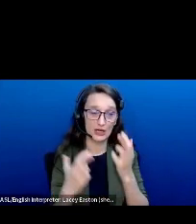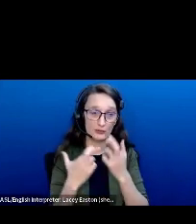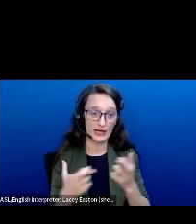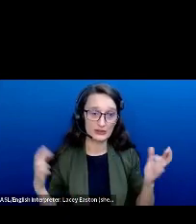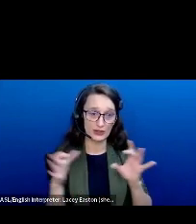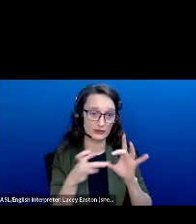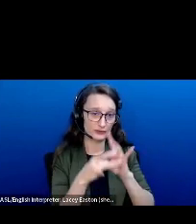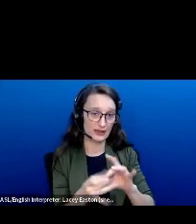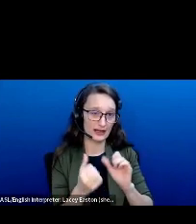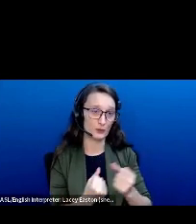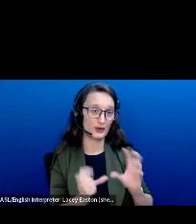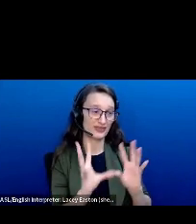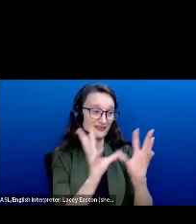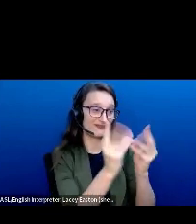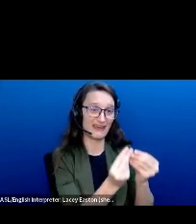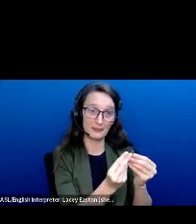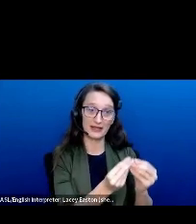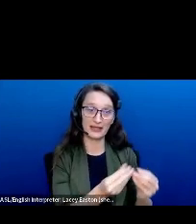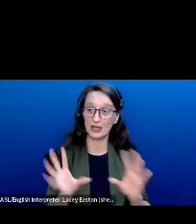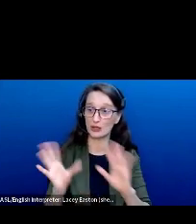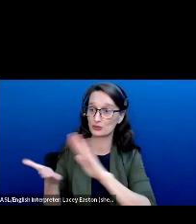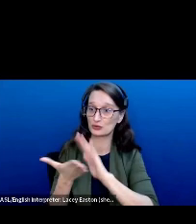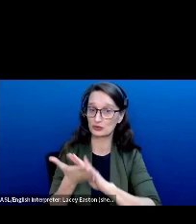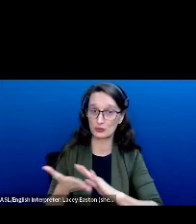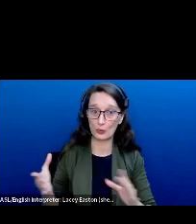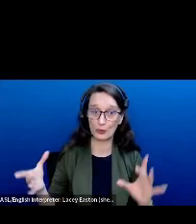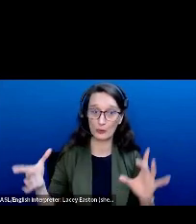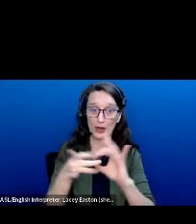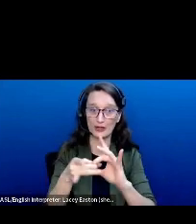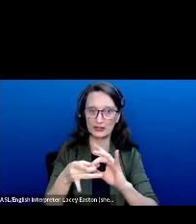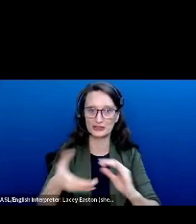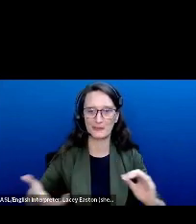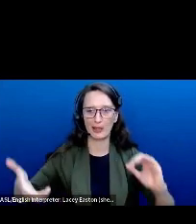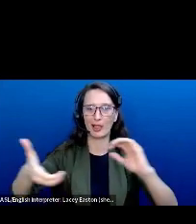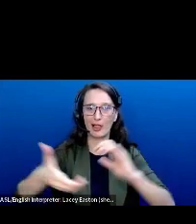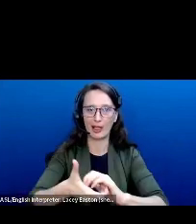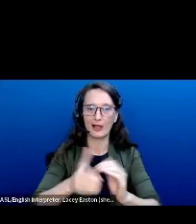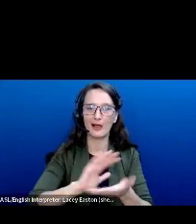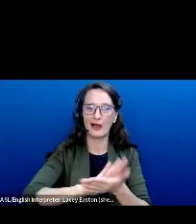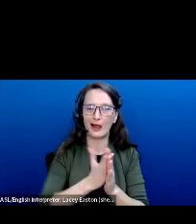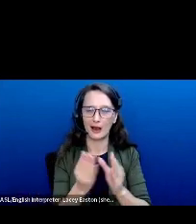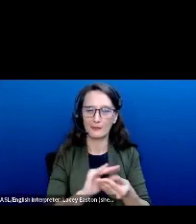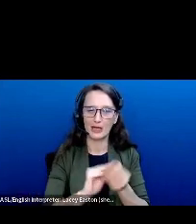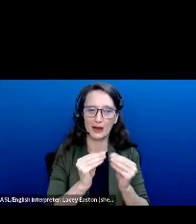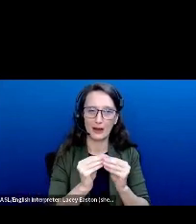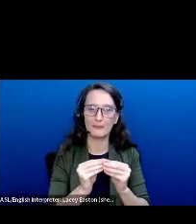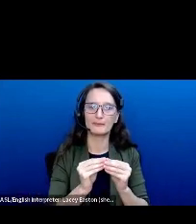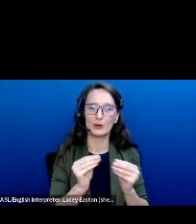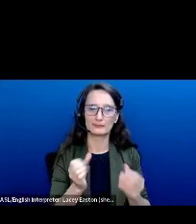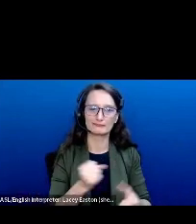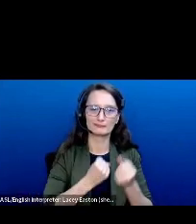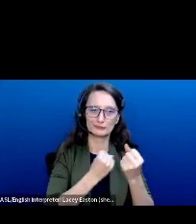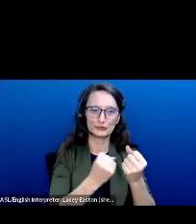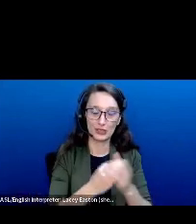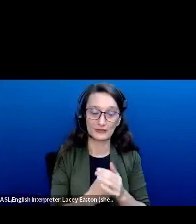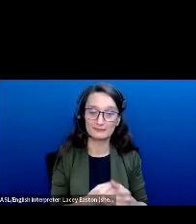de las asociaciones entre familias y escuelas. En relación con este tema, quiero señalar que nuestra sesión de hoy